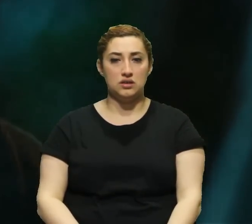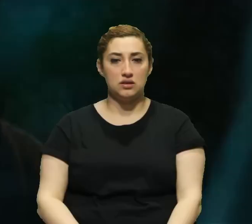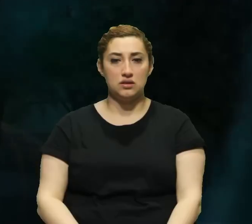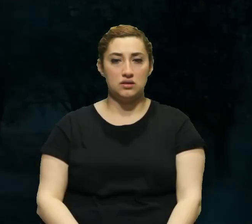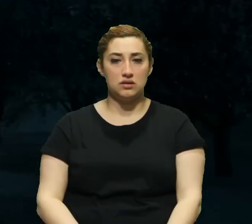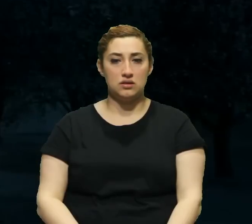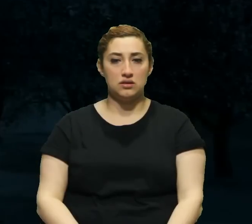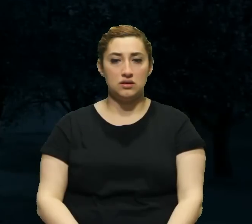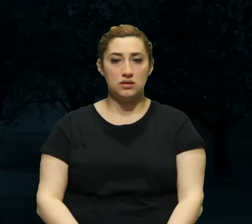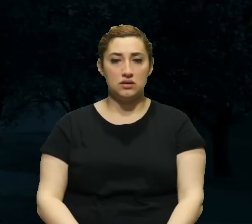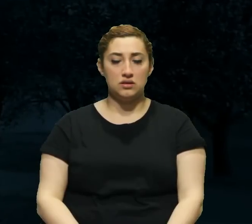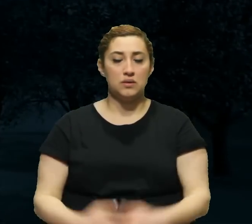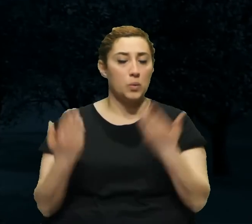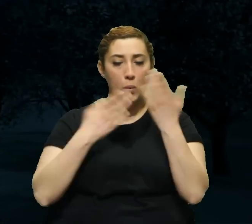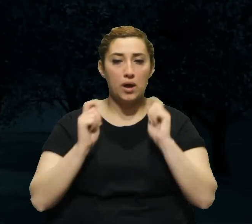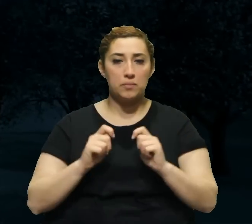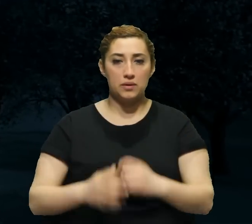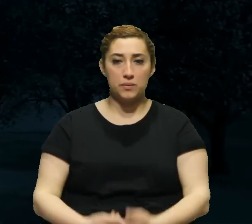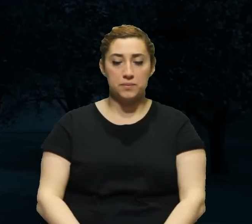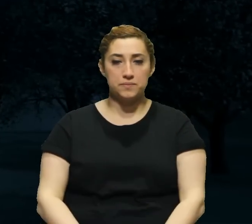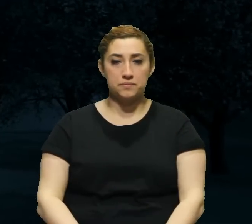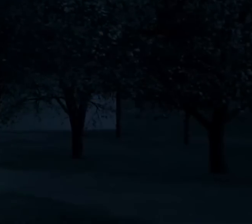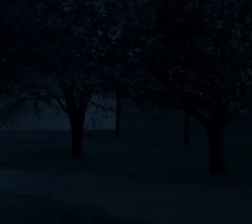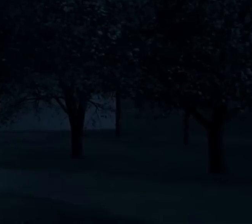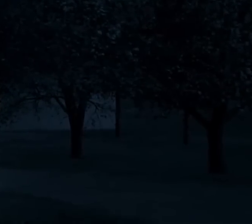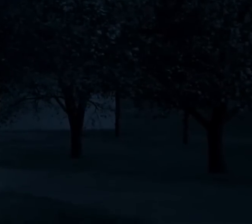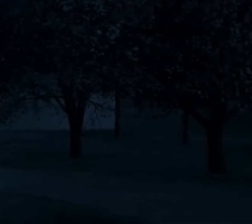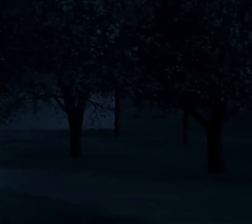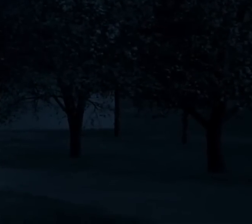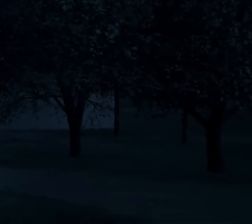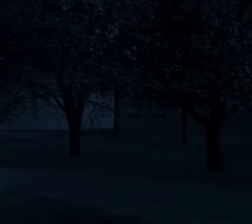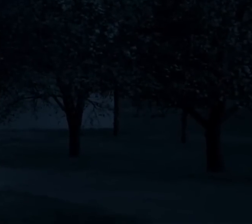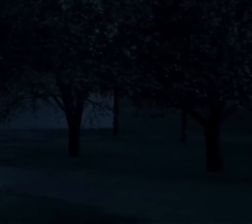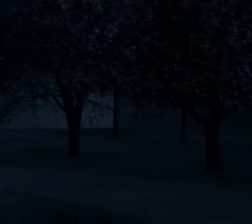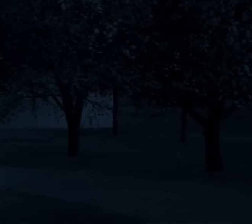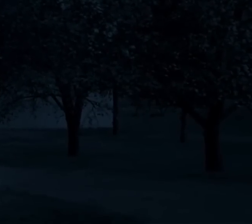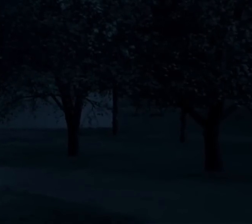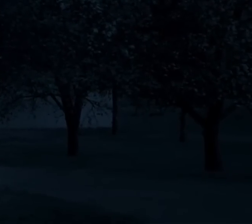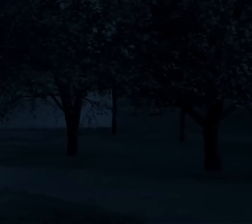(Ali Taygu) "Eûzu billahi mineş-şeytânirracîm" (Ali Taygu) "Bismillahirrahmanirrahîm"